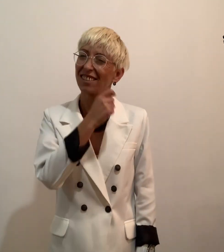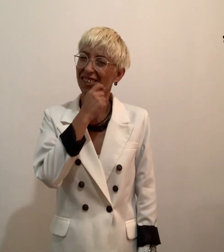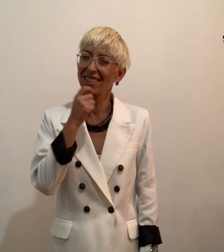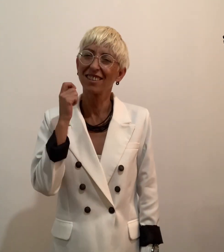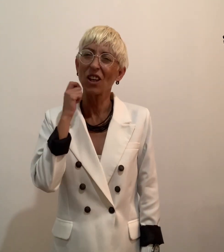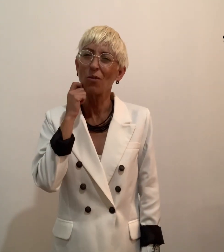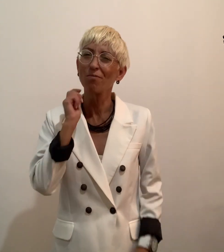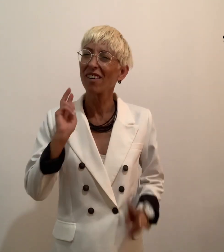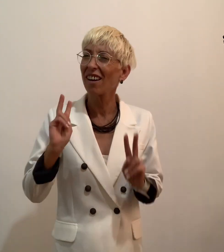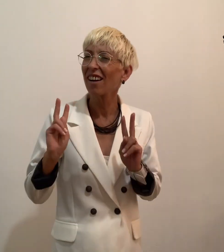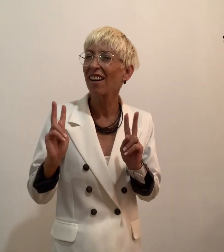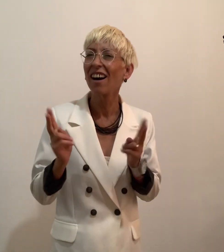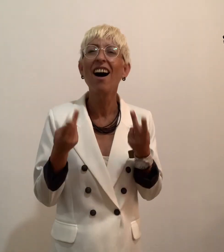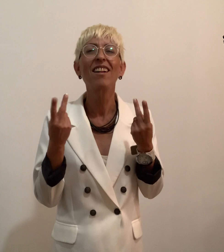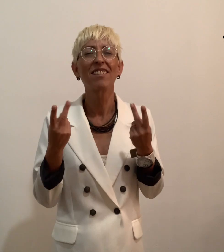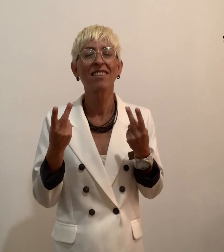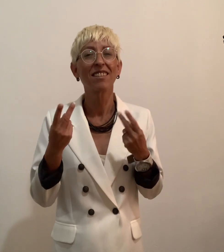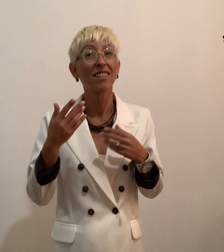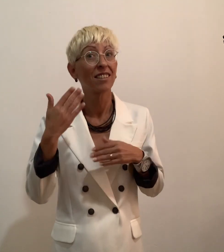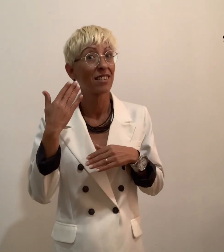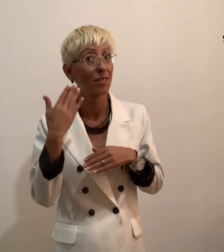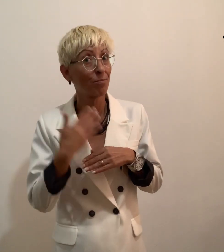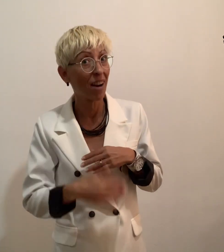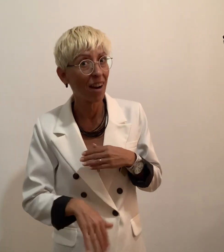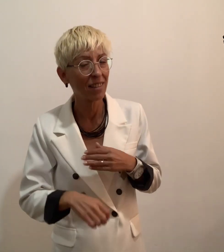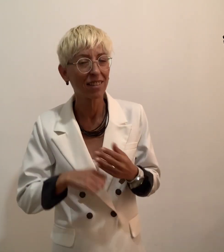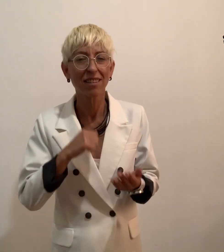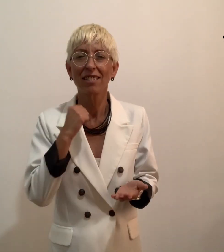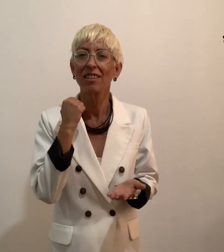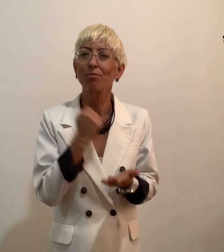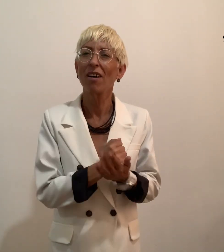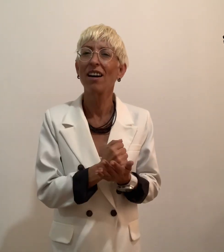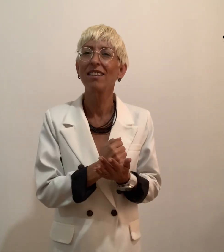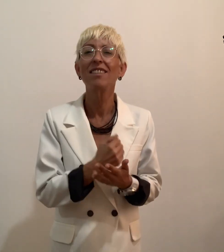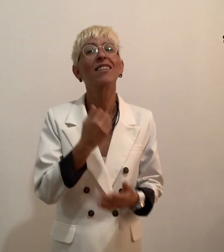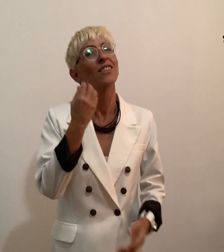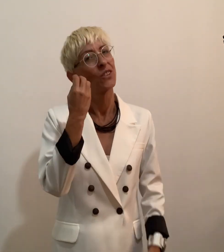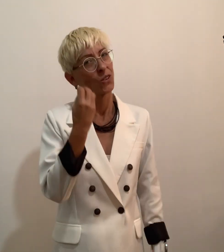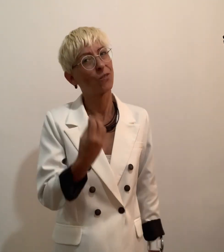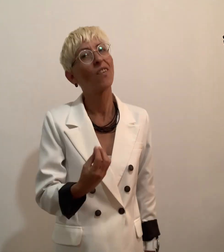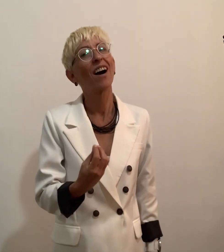צום קל גמר חתימה טובה